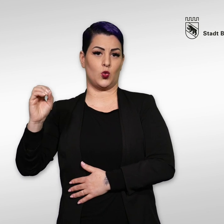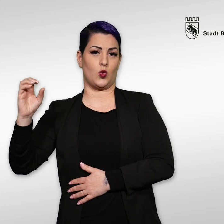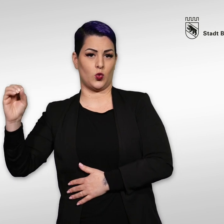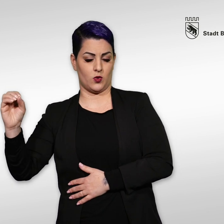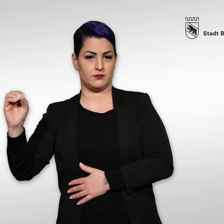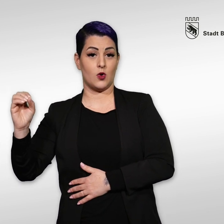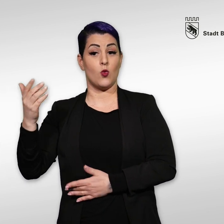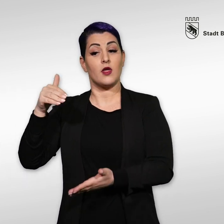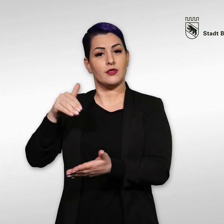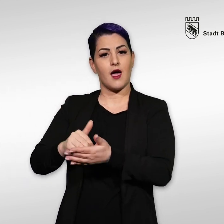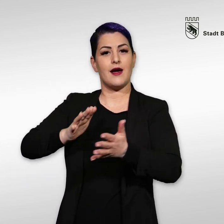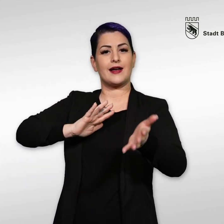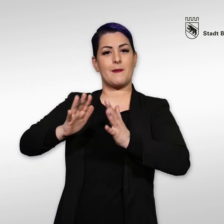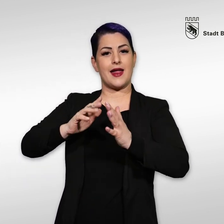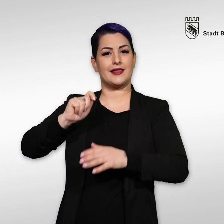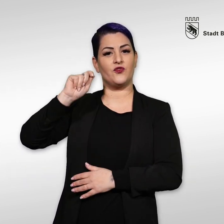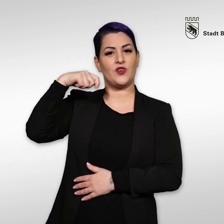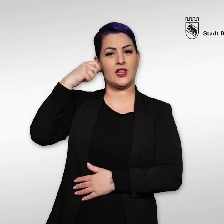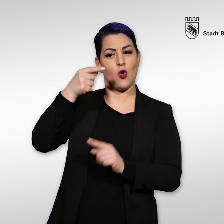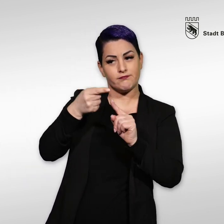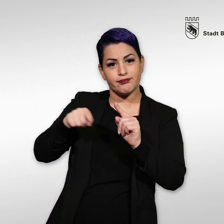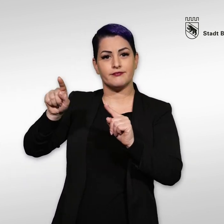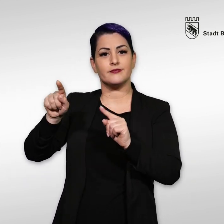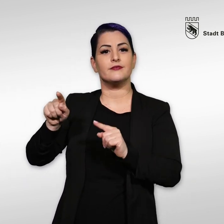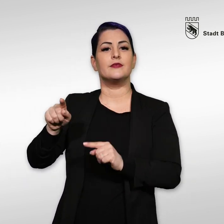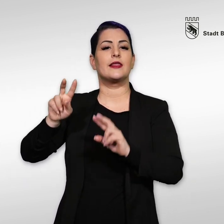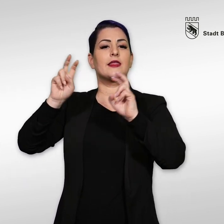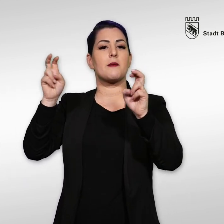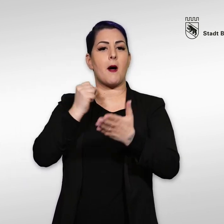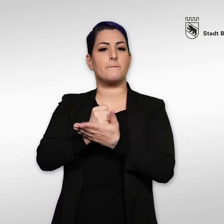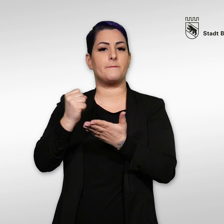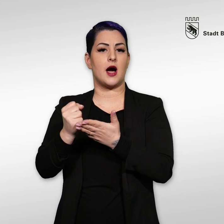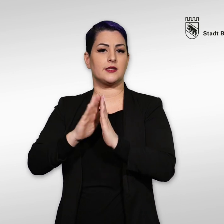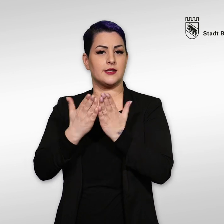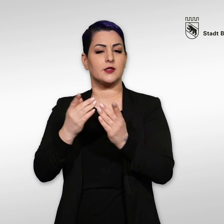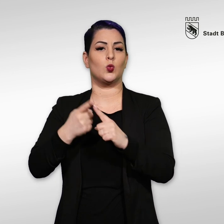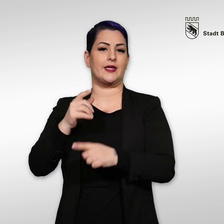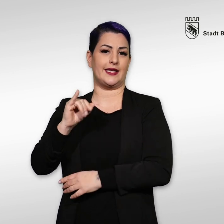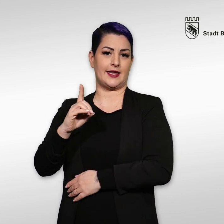sowie im Gebärdensprachvideo zum Thema «Pass und ID» im Link unter diesem Video.